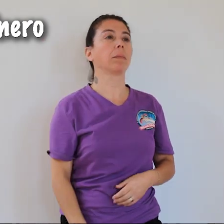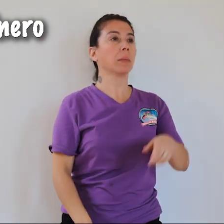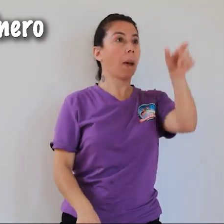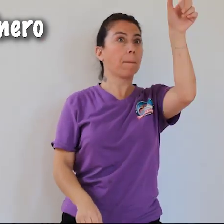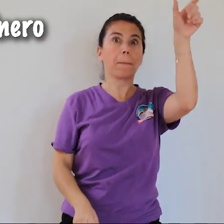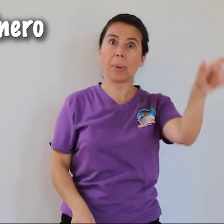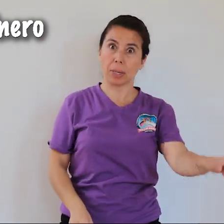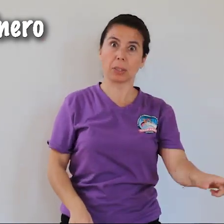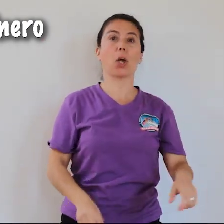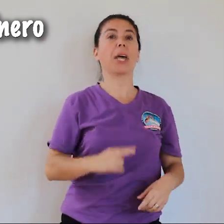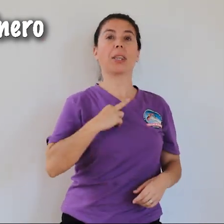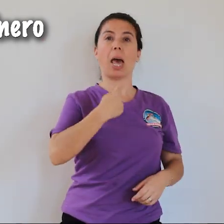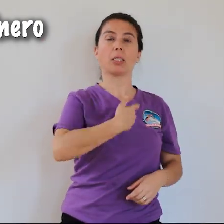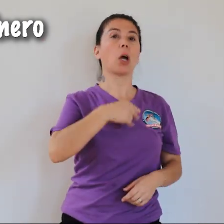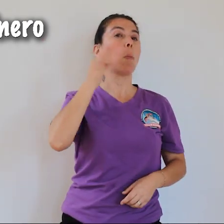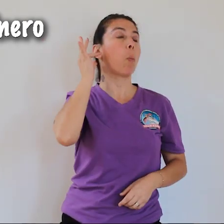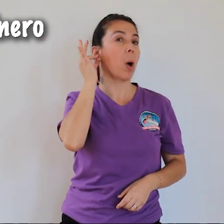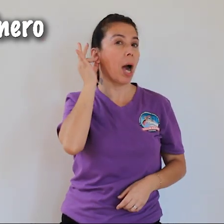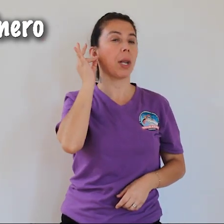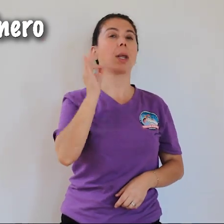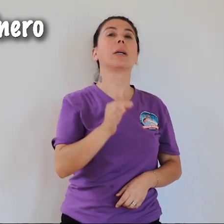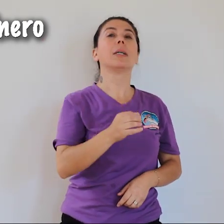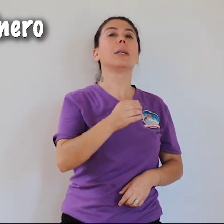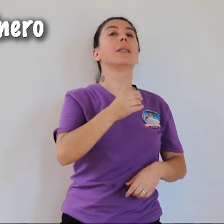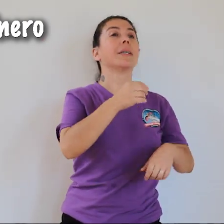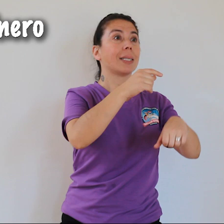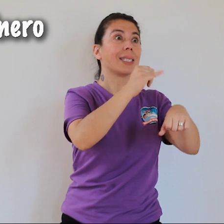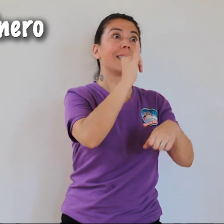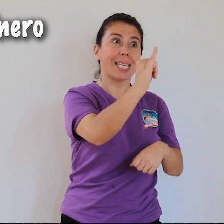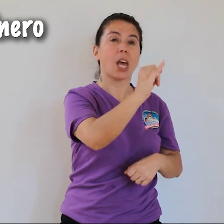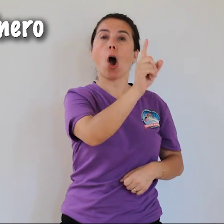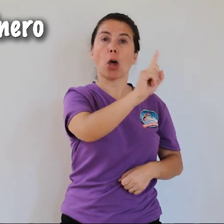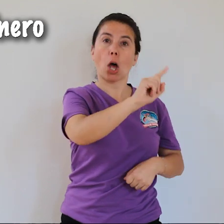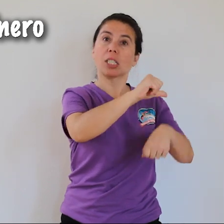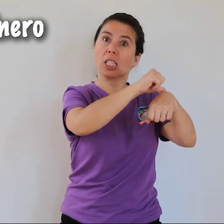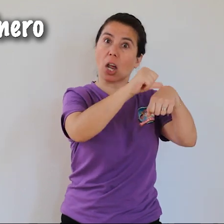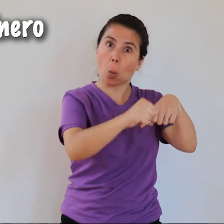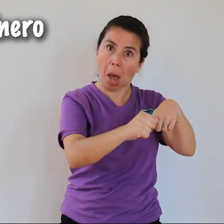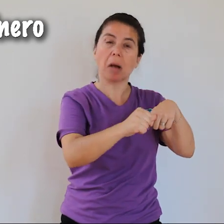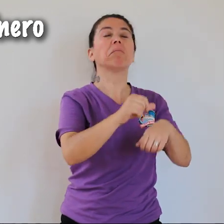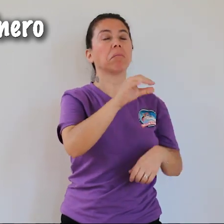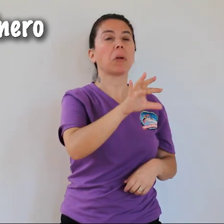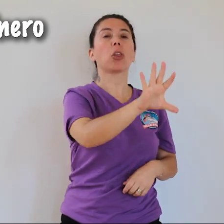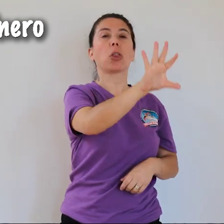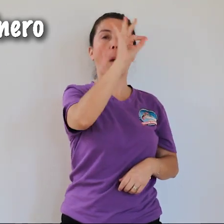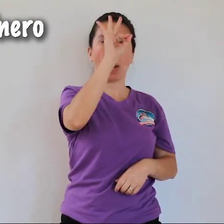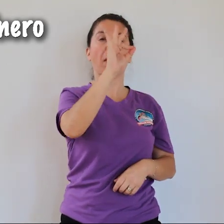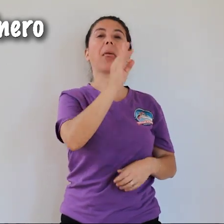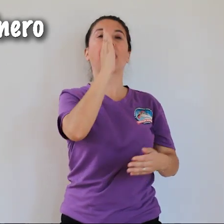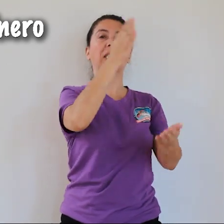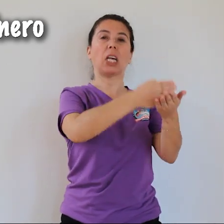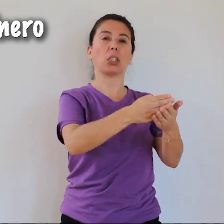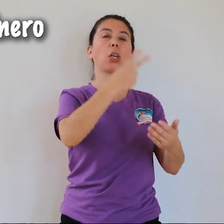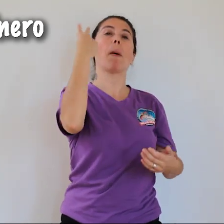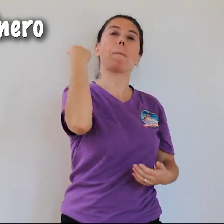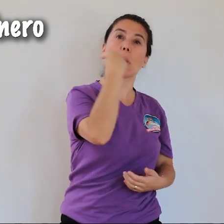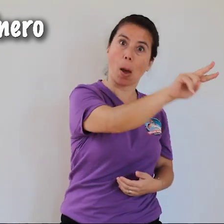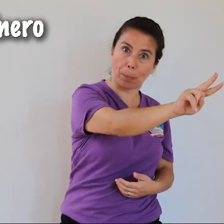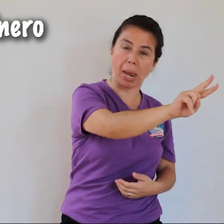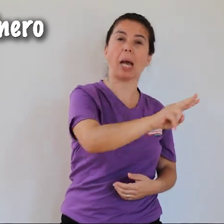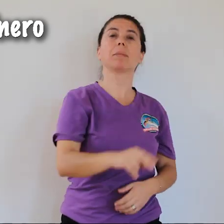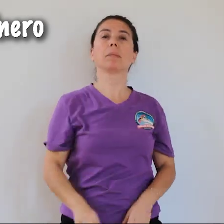La Cirugía de afirmación de género.para una mujer transgénero es su propia decisión.